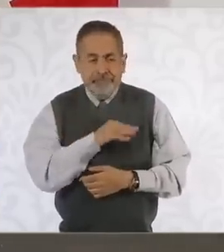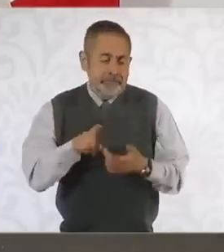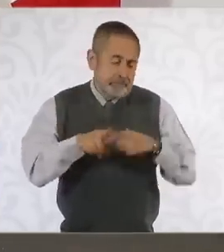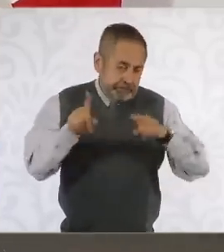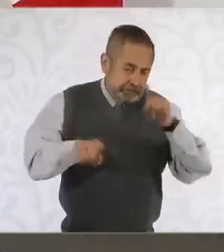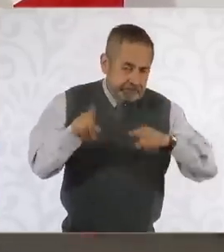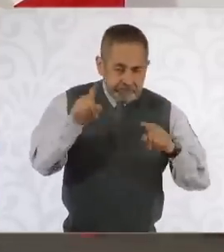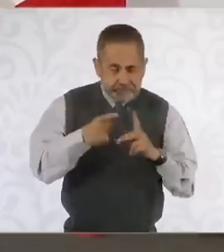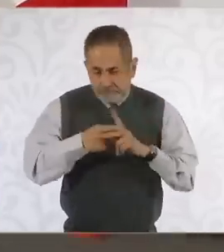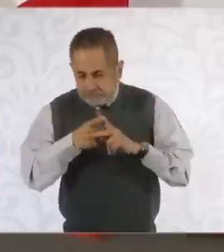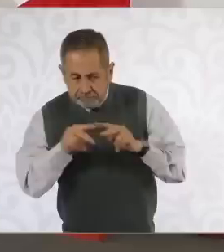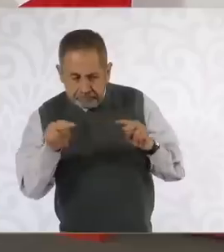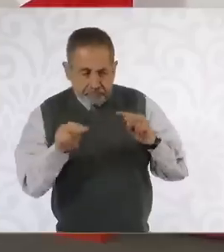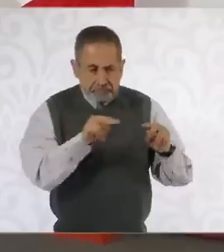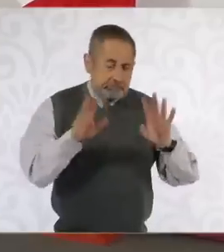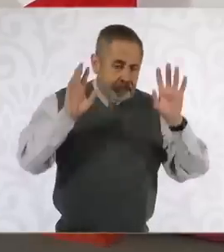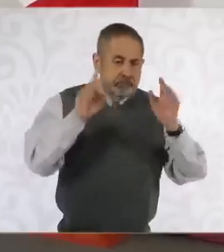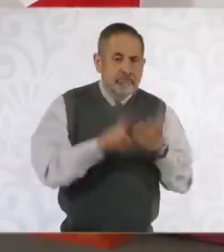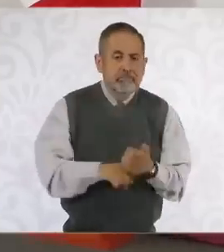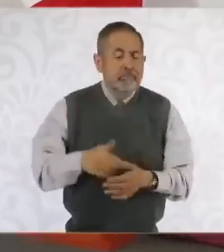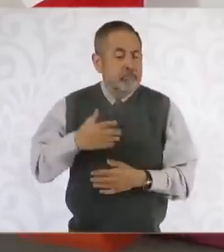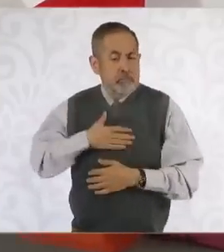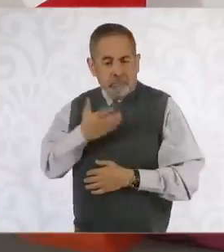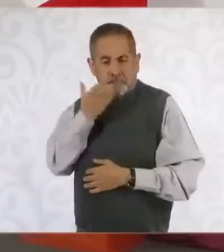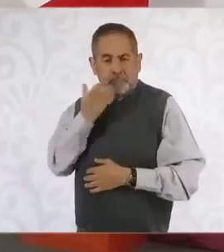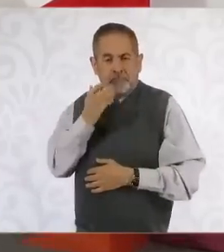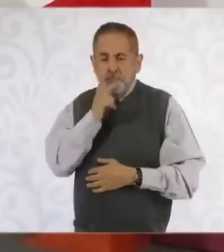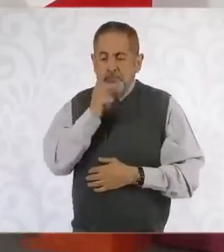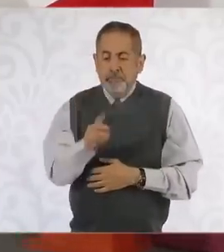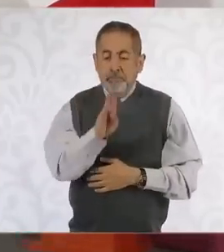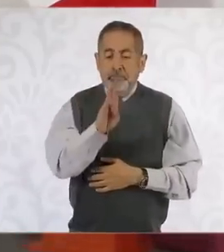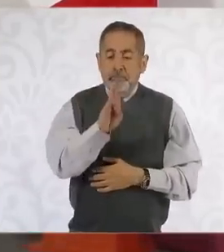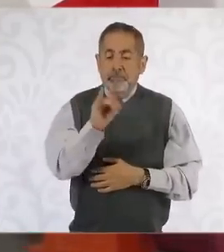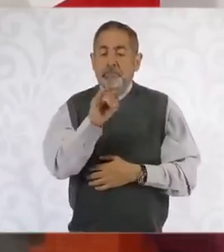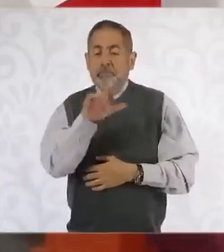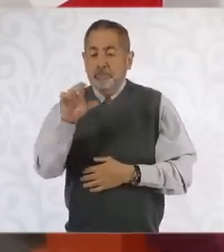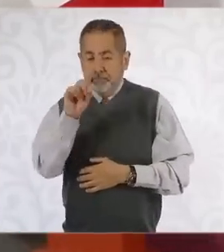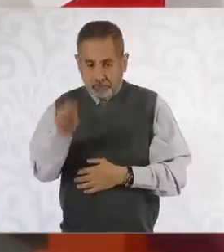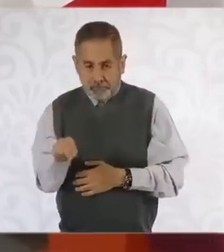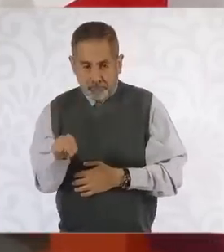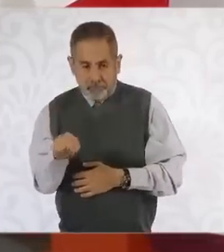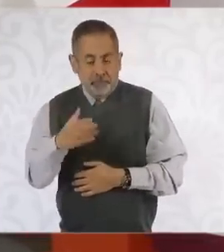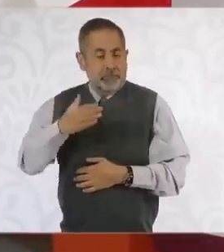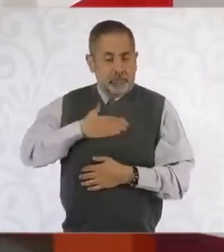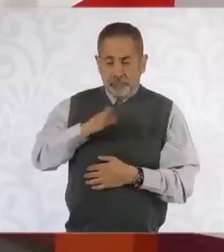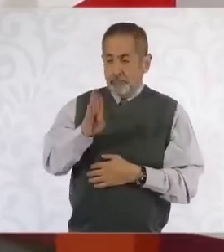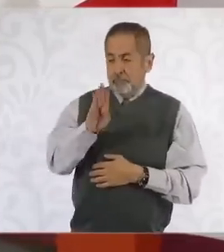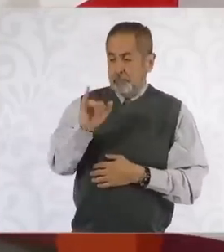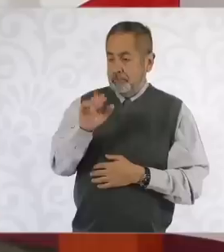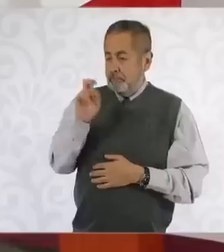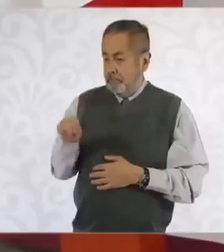cómo se diga el número porque nosotros hablamos de billones nuestros billones son trillones en